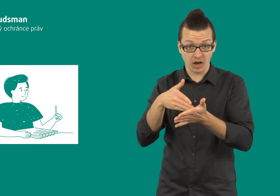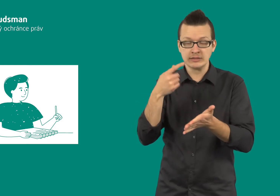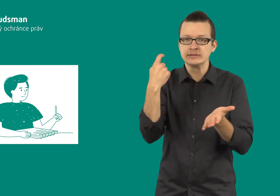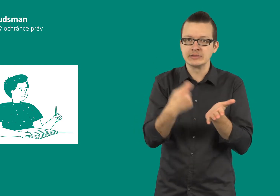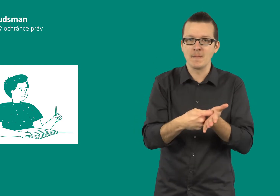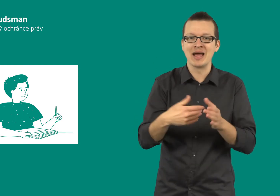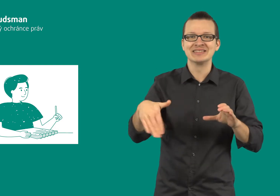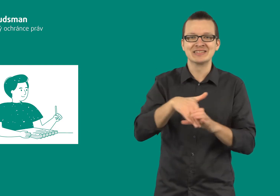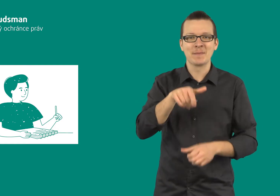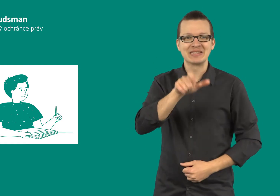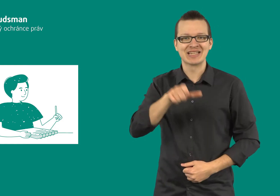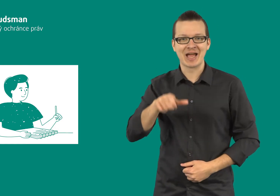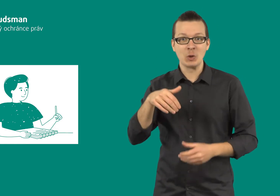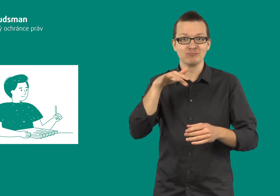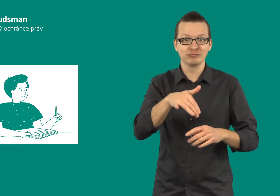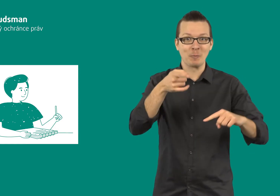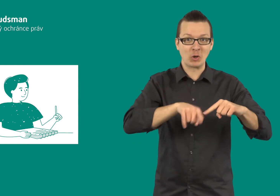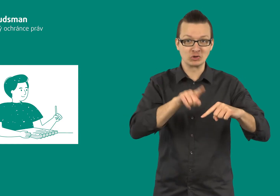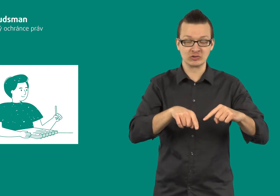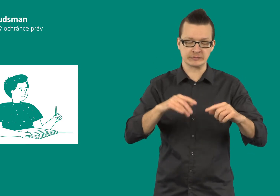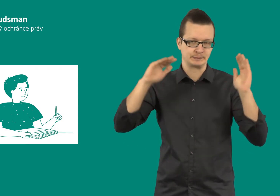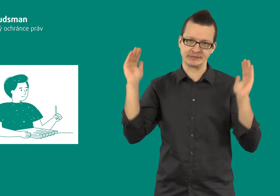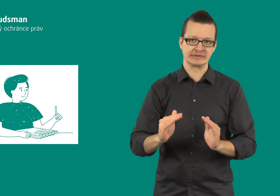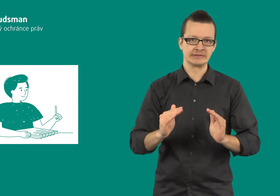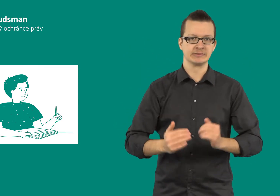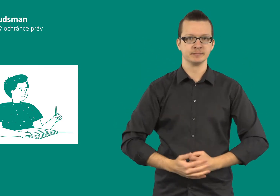mají nižší počet zaměstnanců s postižením.